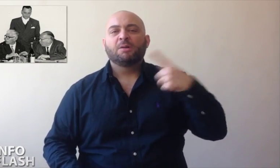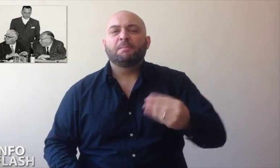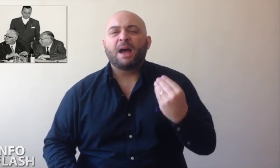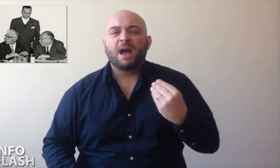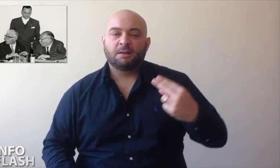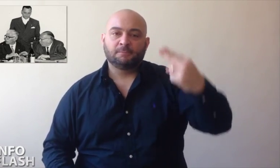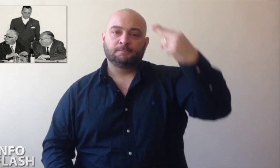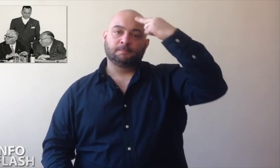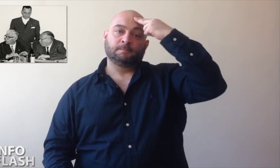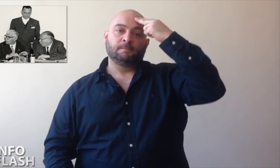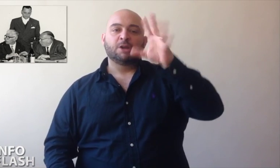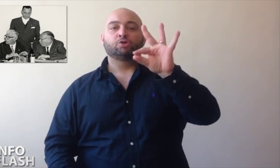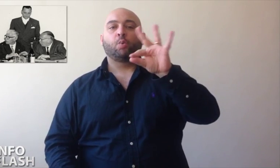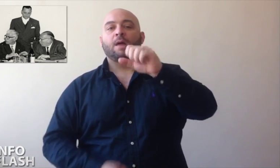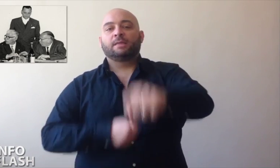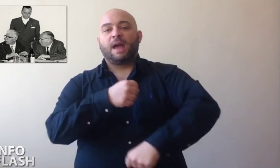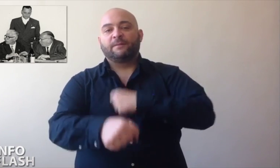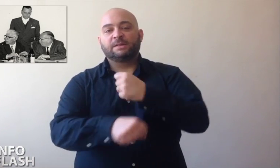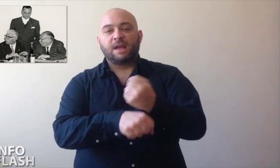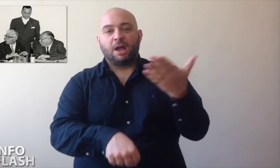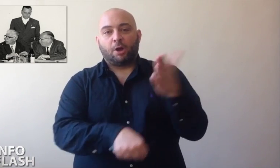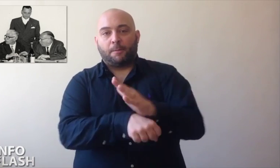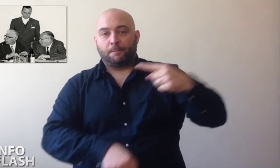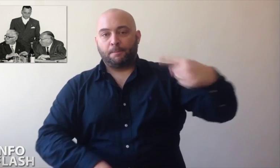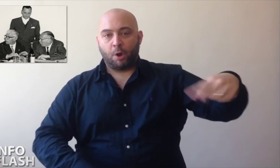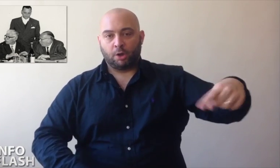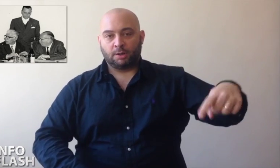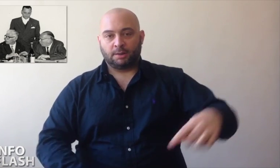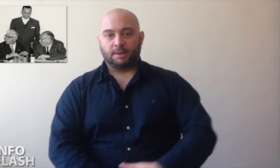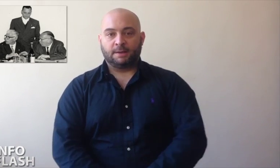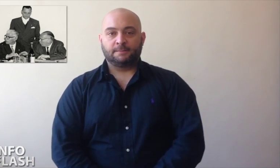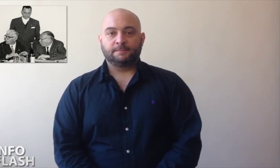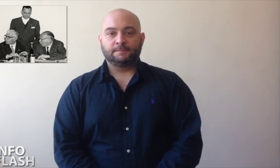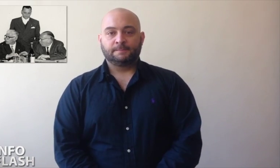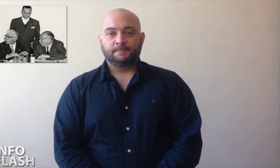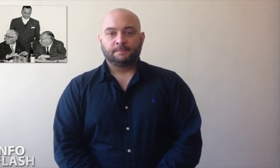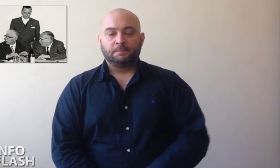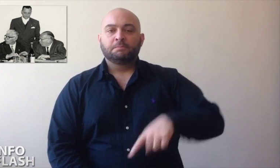di Antonio Magarotto per la commemorazione del 50° Anniversario